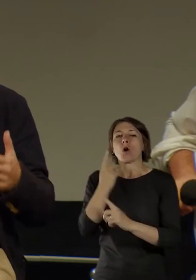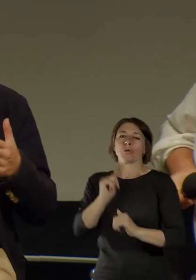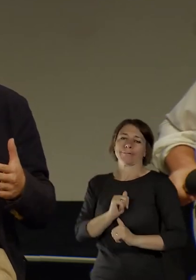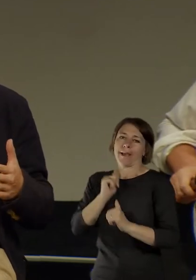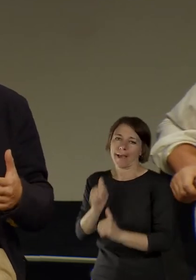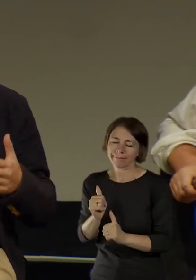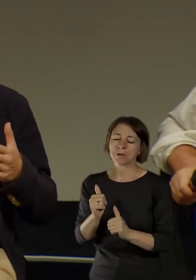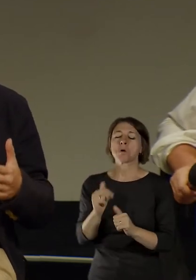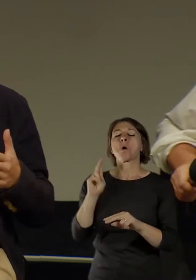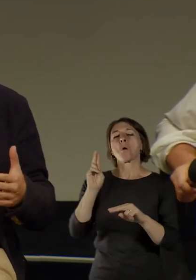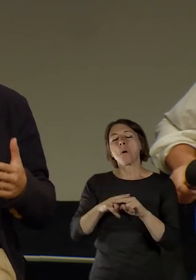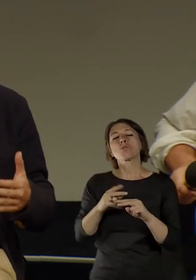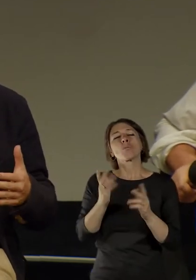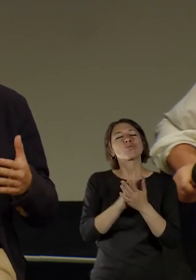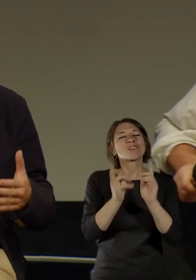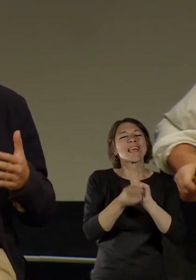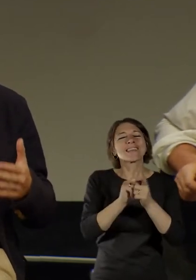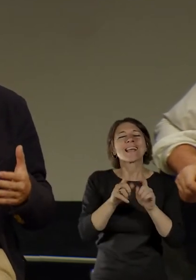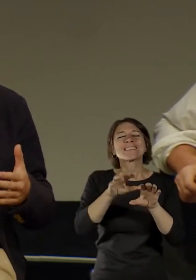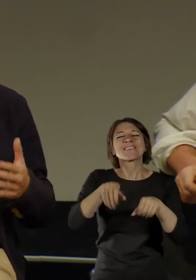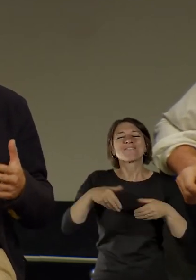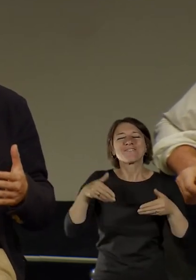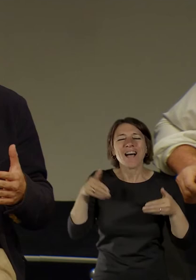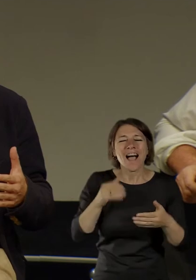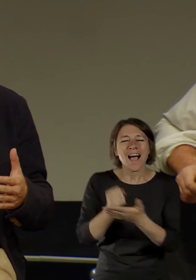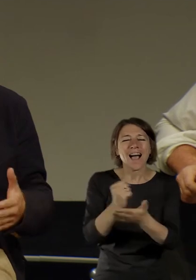jednotlivých ploch, protože prostě ze zákona ta zemědělská půda má vysokou hodnotu.